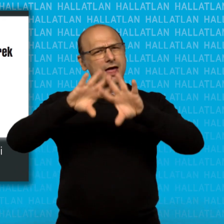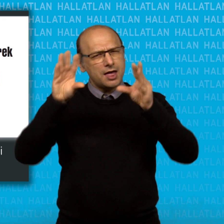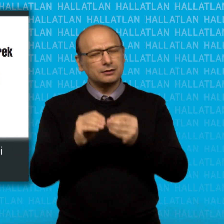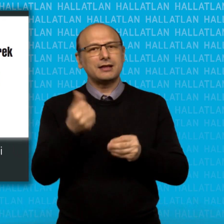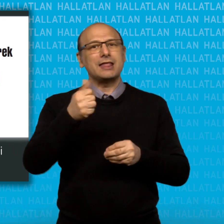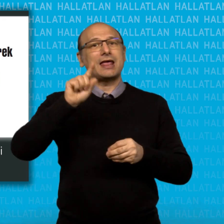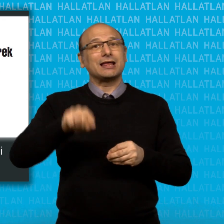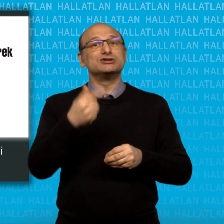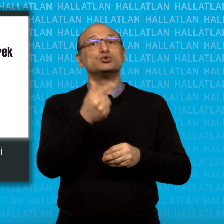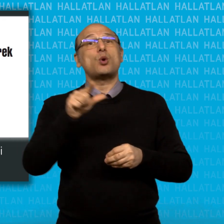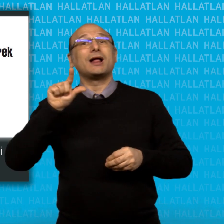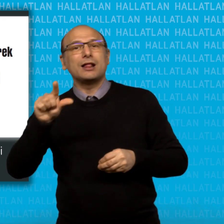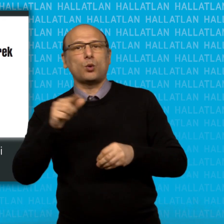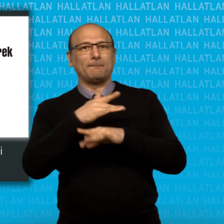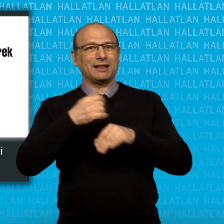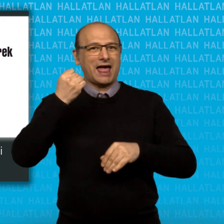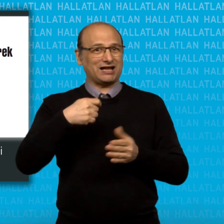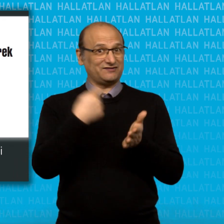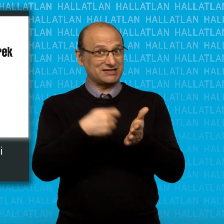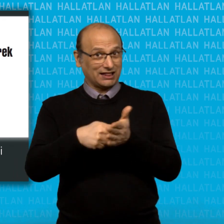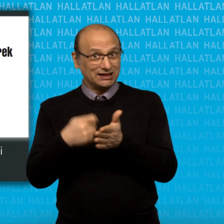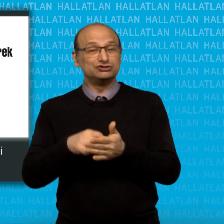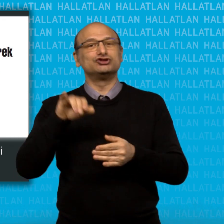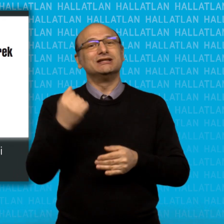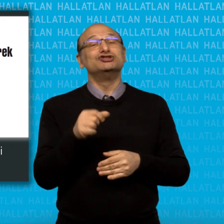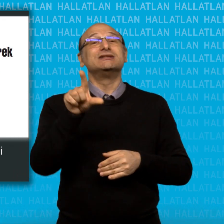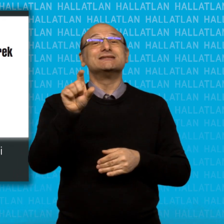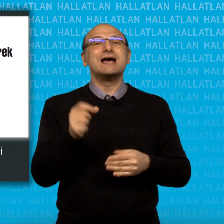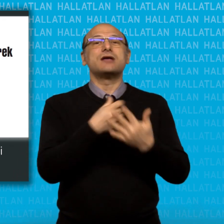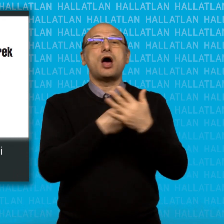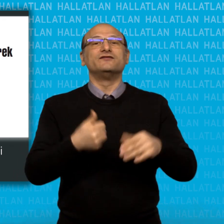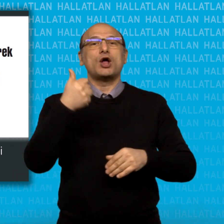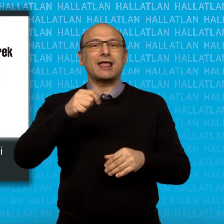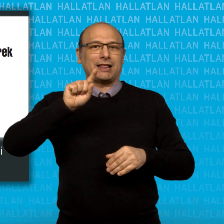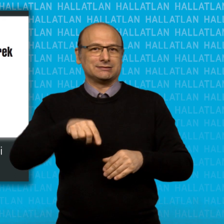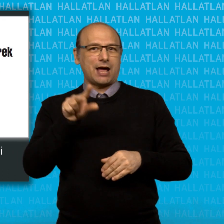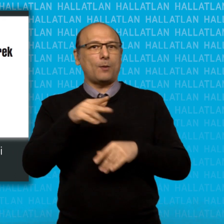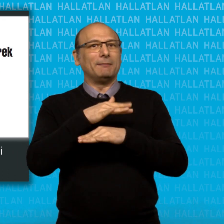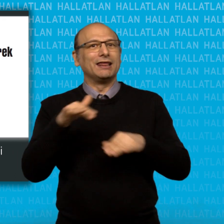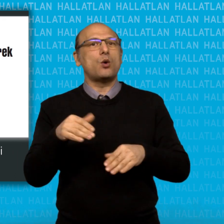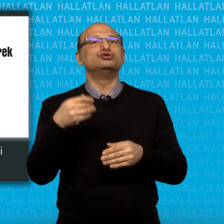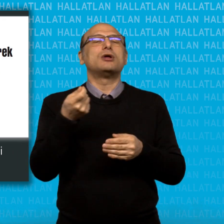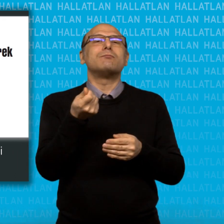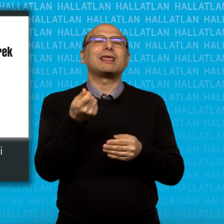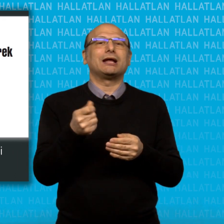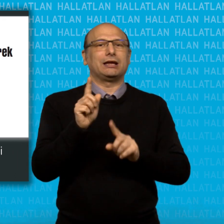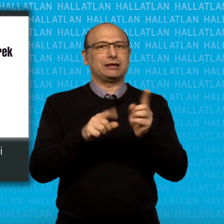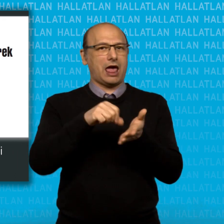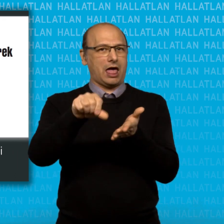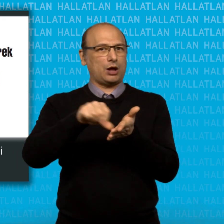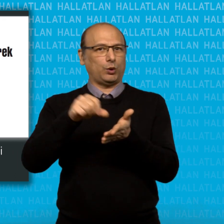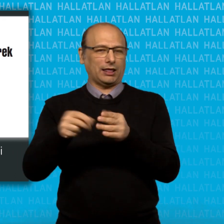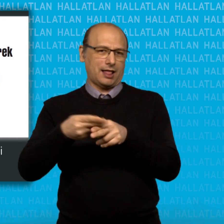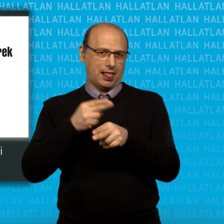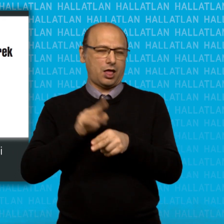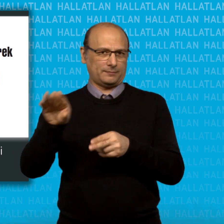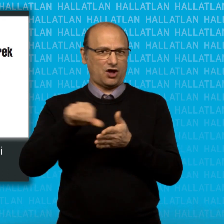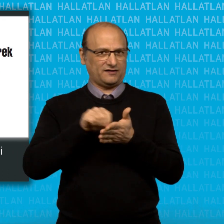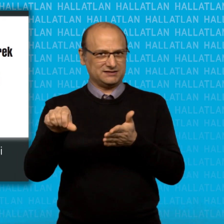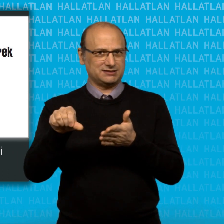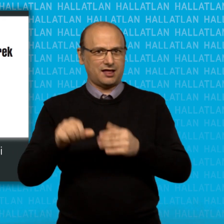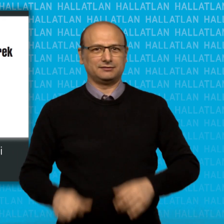1,22 milliárddal és 261,3 milliós bérjárulékkal.